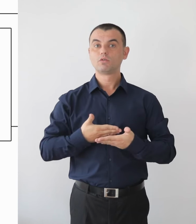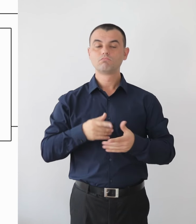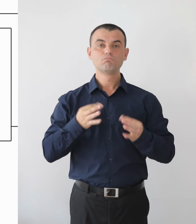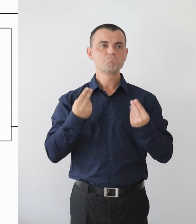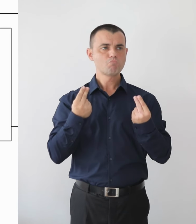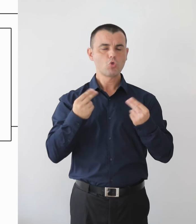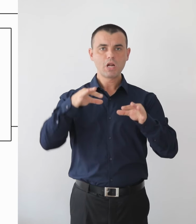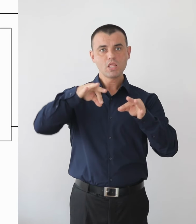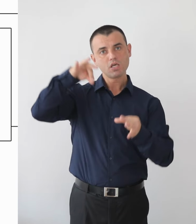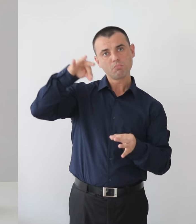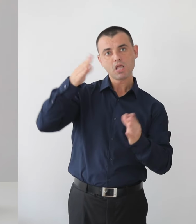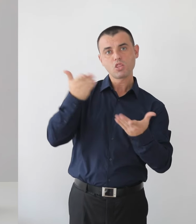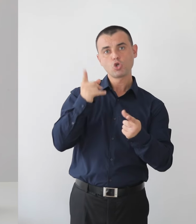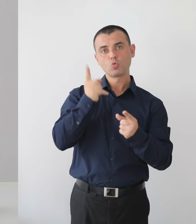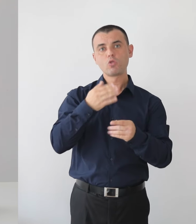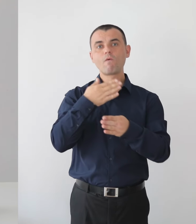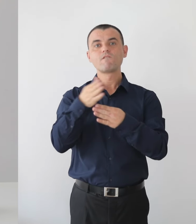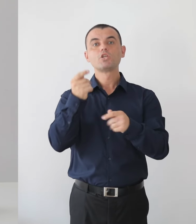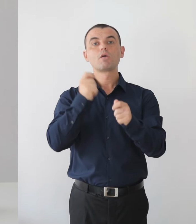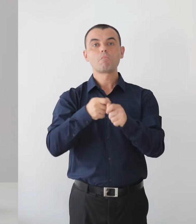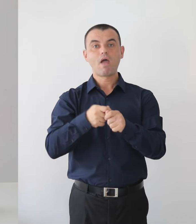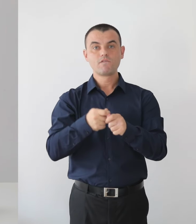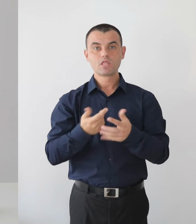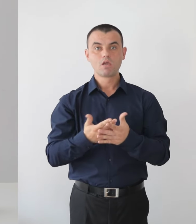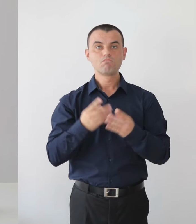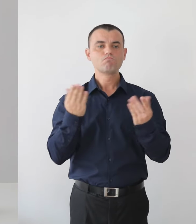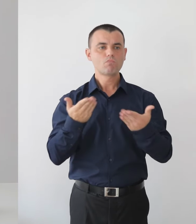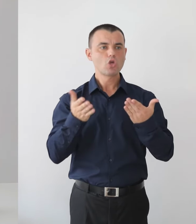По-добре е да изберете нещо, което вече правите или обичате да правите;